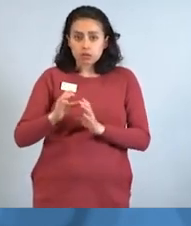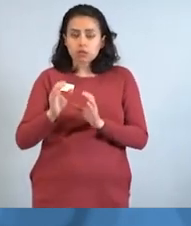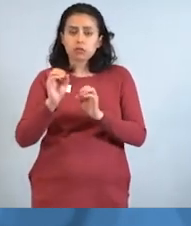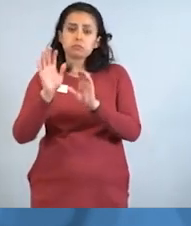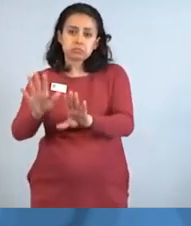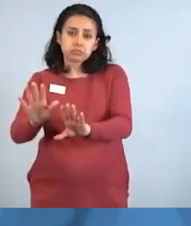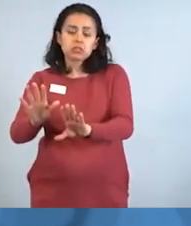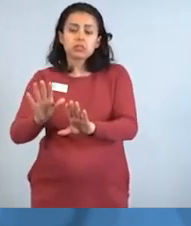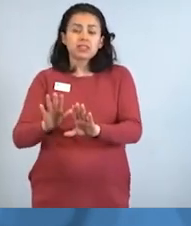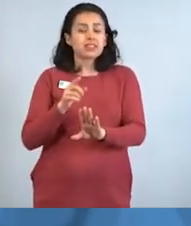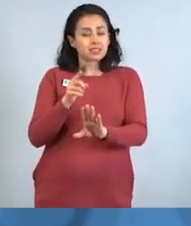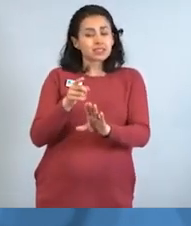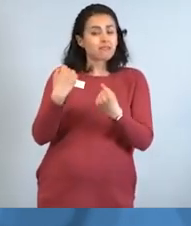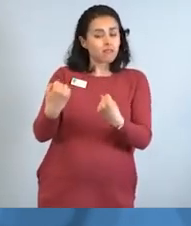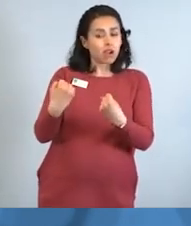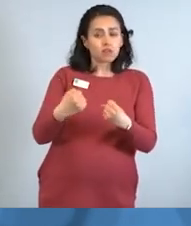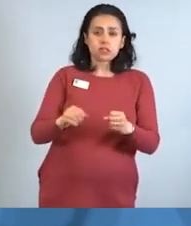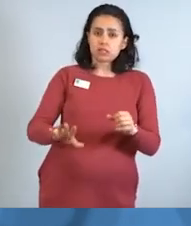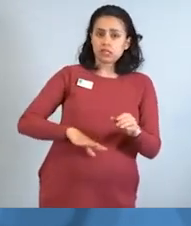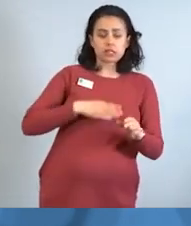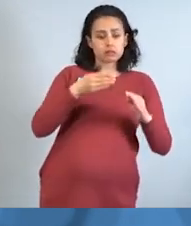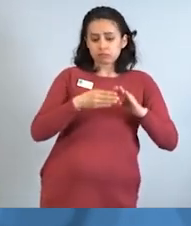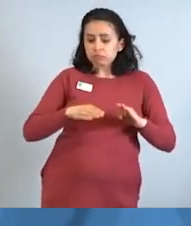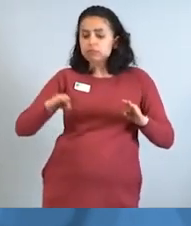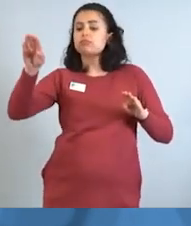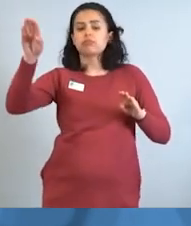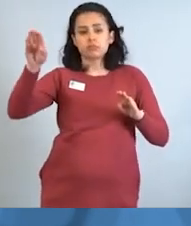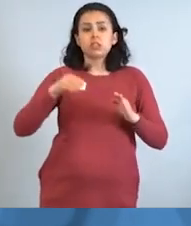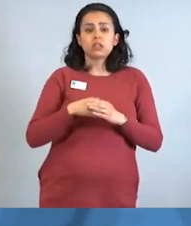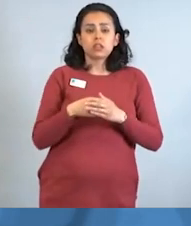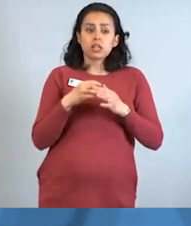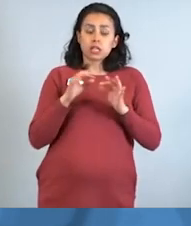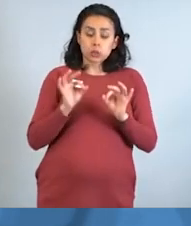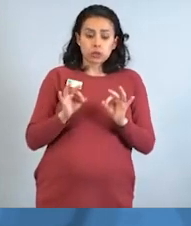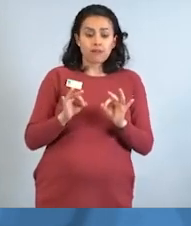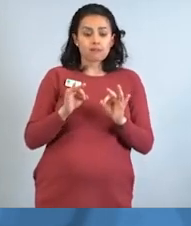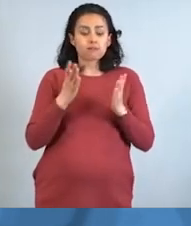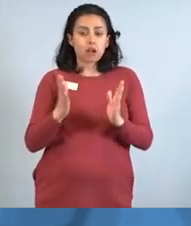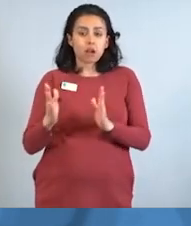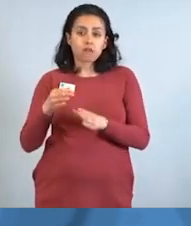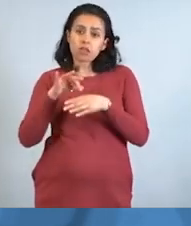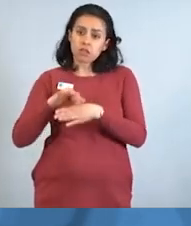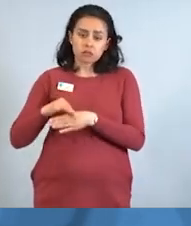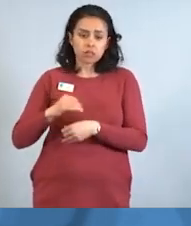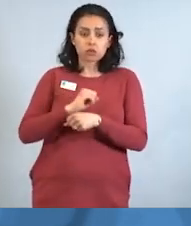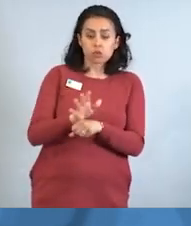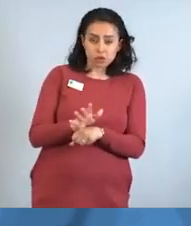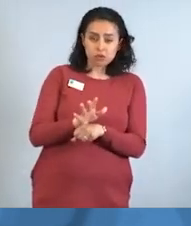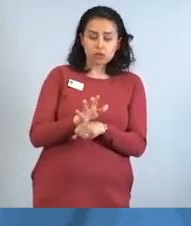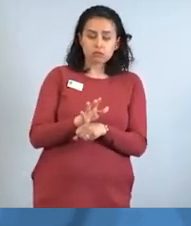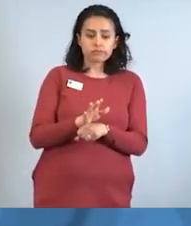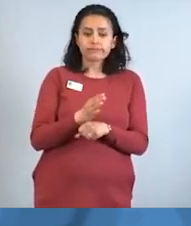Tästä kaikesta, eli miten vakava korona on kenellekin, johtuu se,